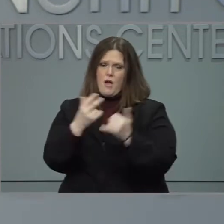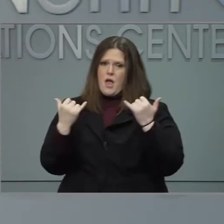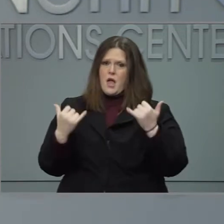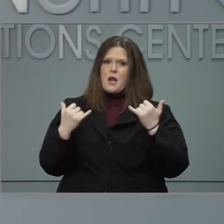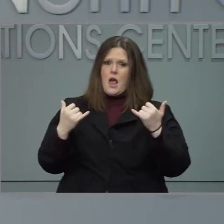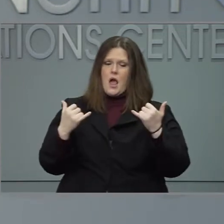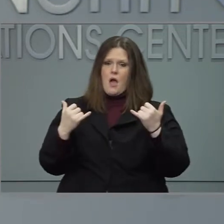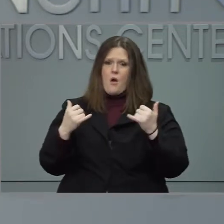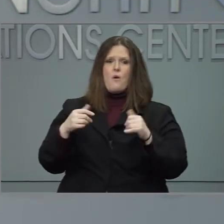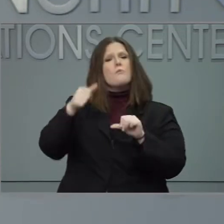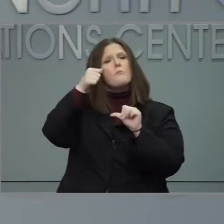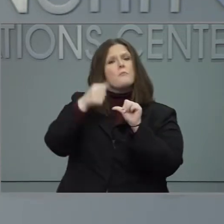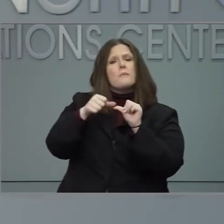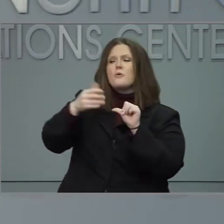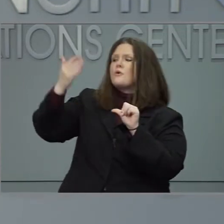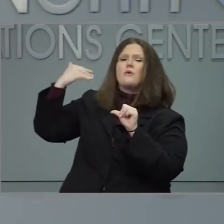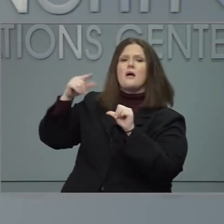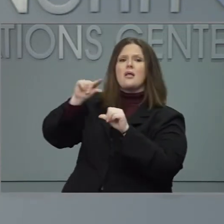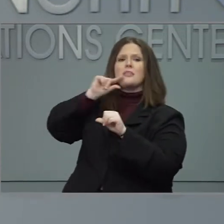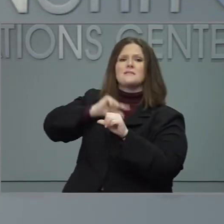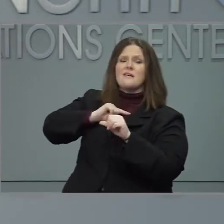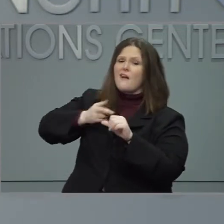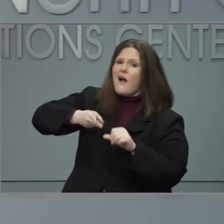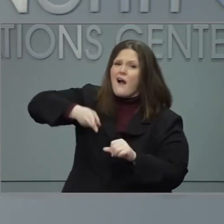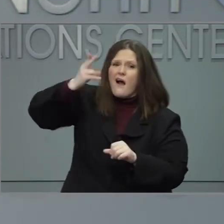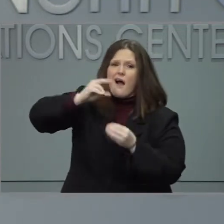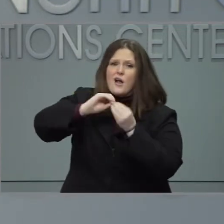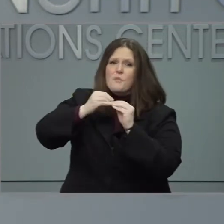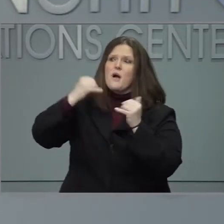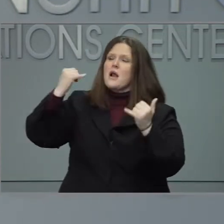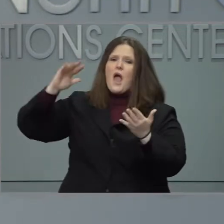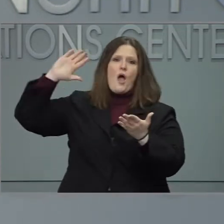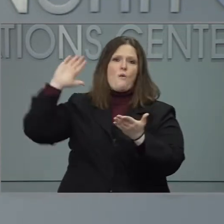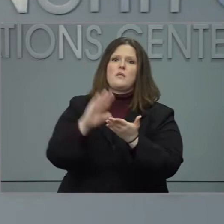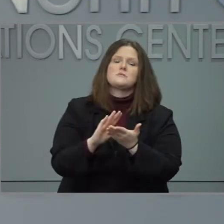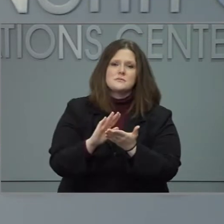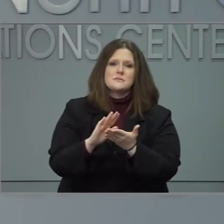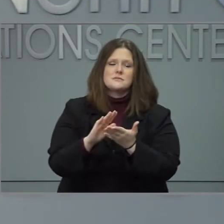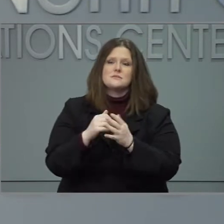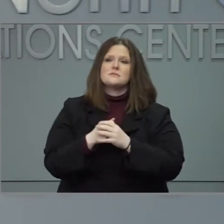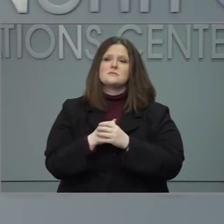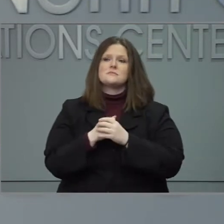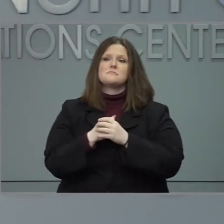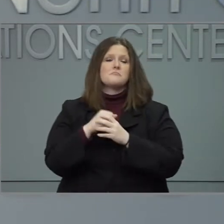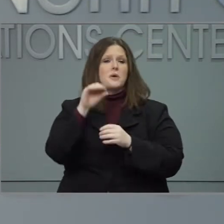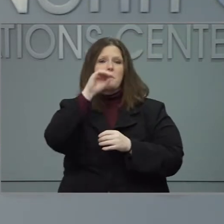nivel más bajo de antes de Queens quiere el porcentaje de pruebas positivas sigue